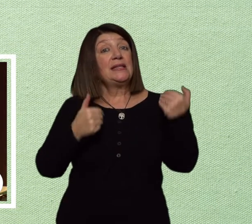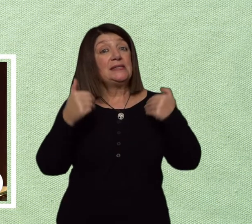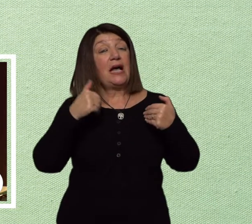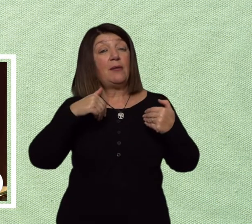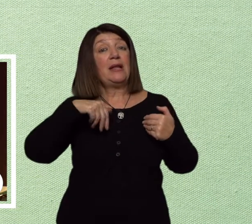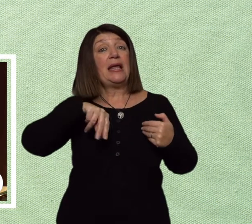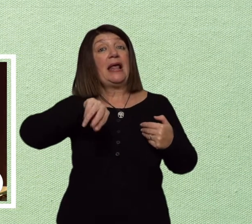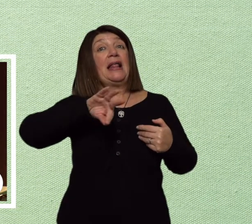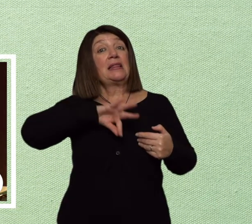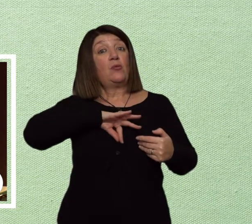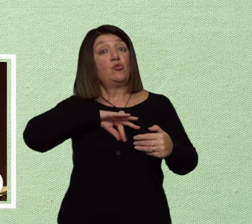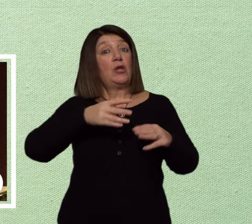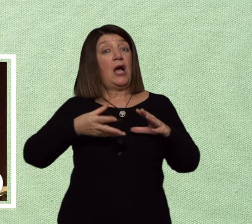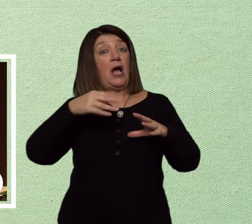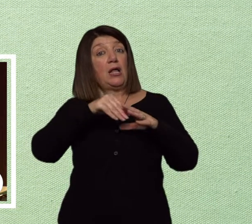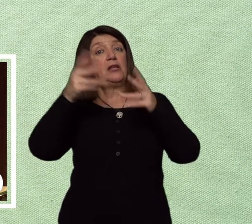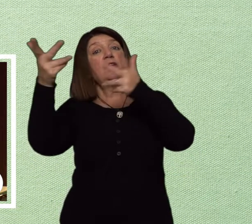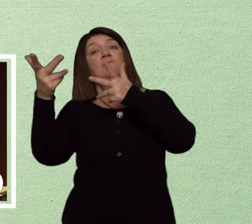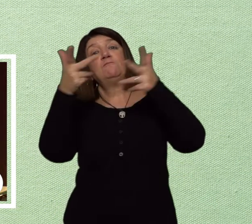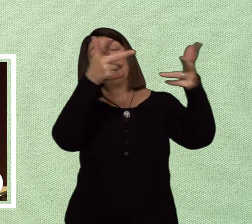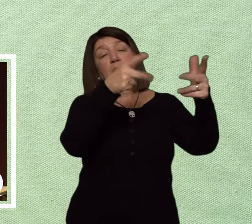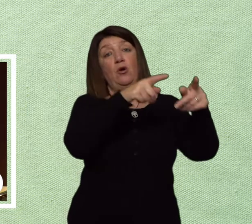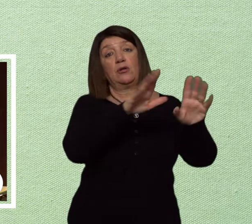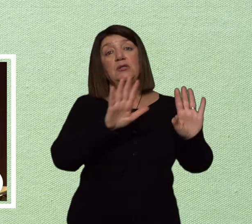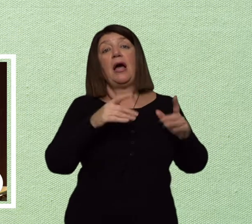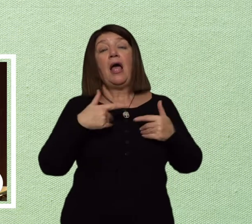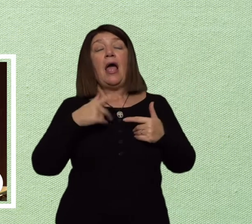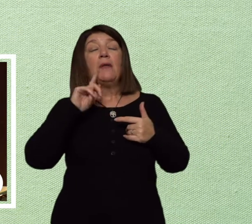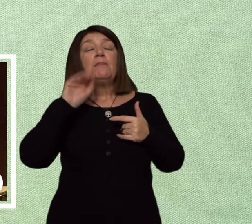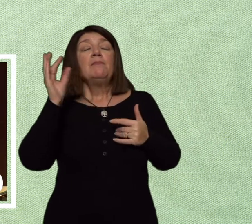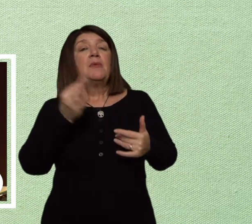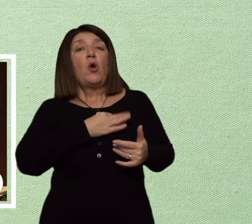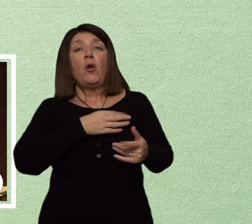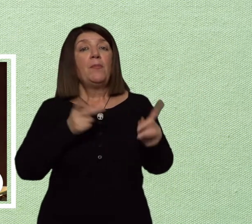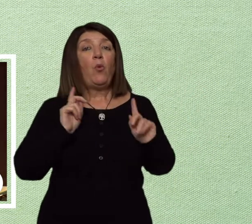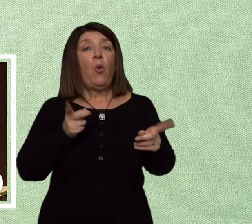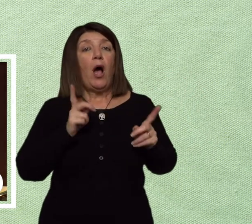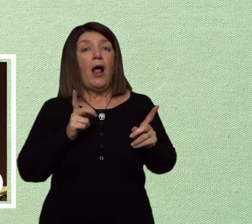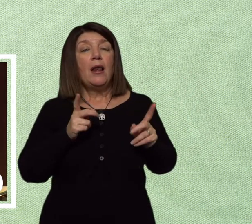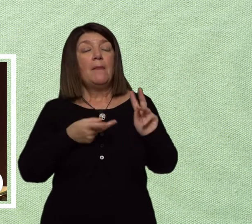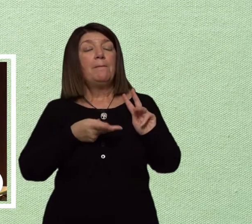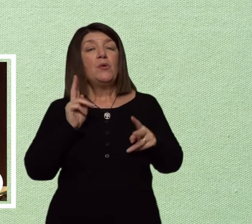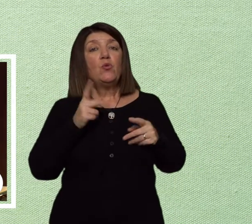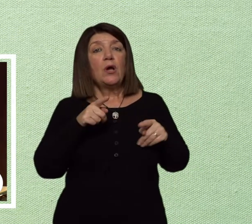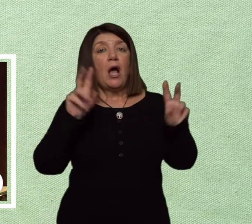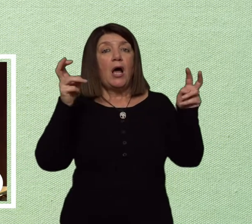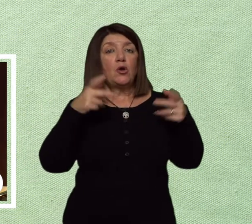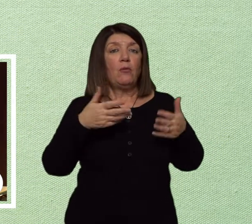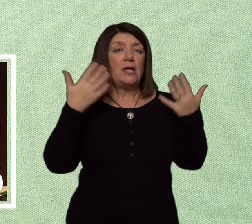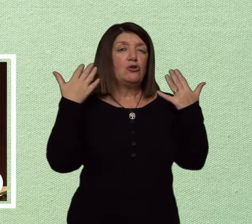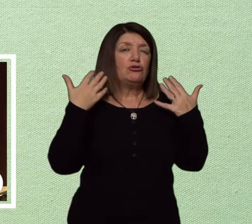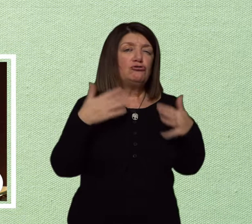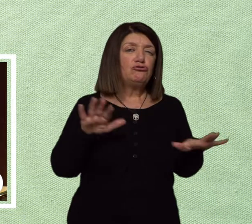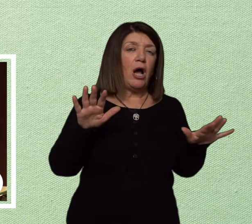ai servizi e la cosa che mi ha sbalordito di più è che si parla di cose che rientrano,